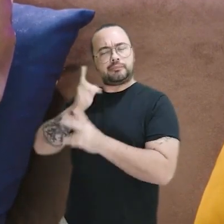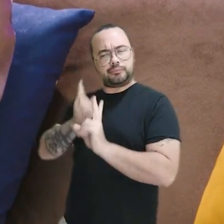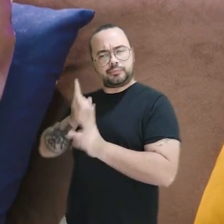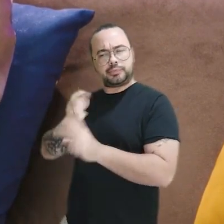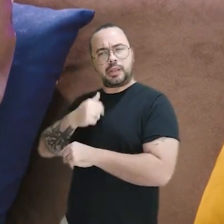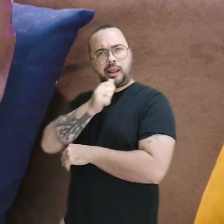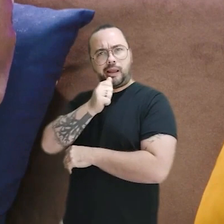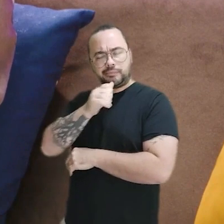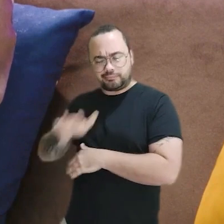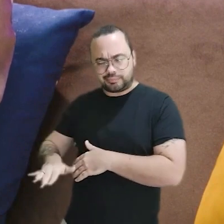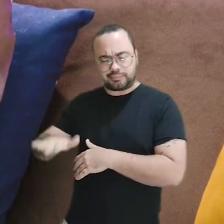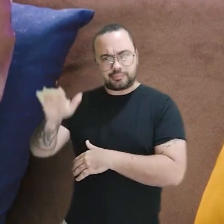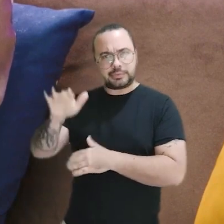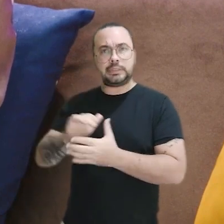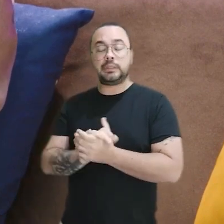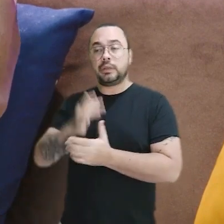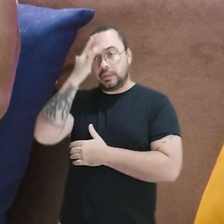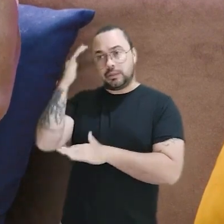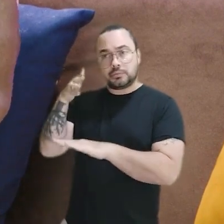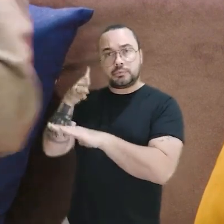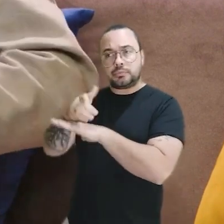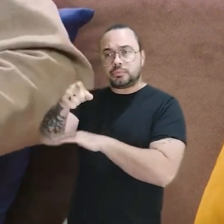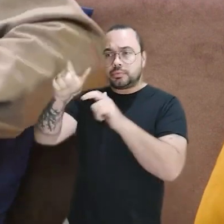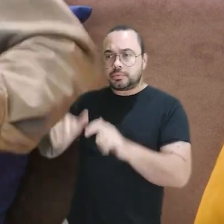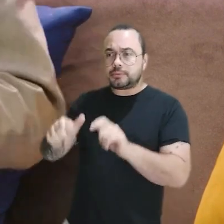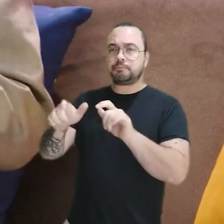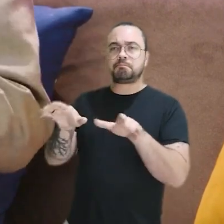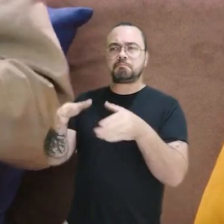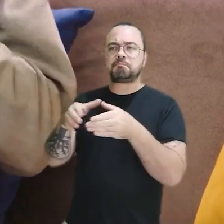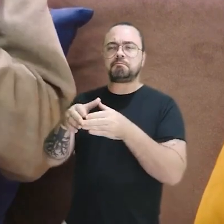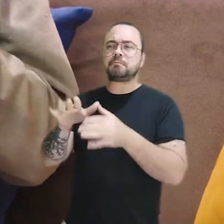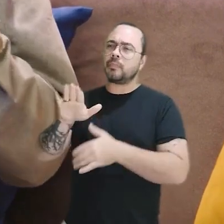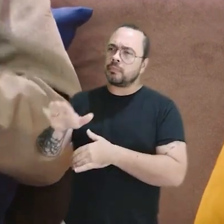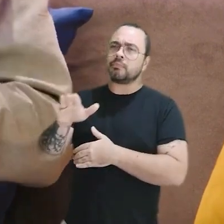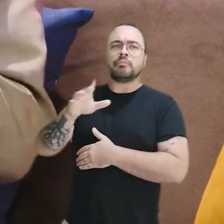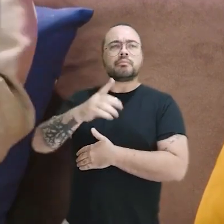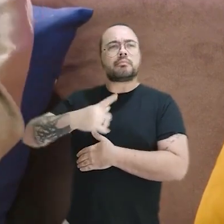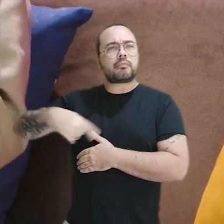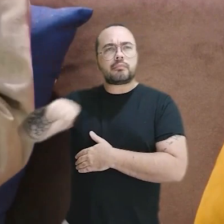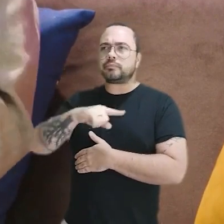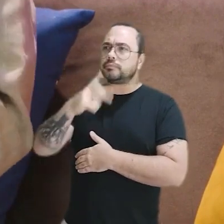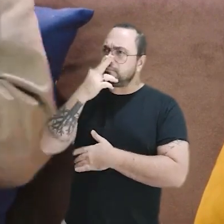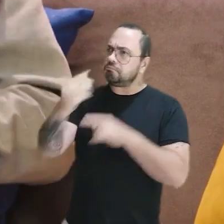eu era criança, quando vai lá no clube, costuma falar: "Cara, aqui é muito...", fala: "Aqui é muito tua cara",